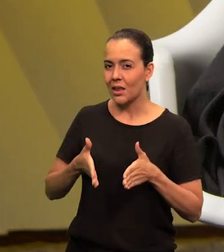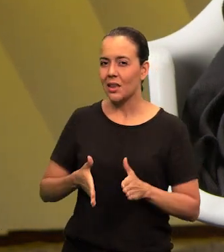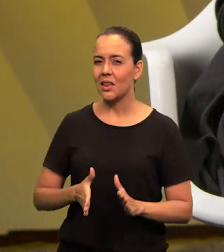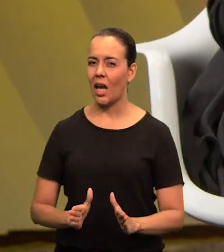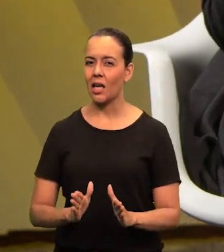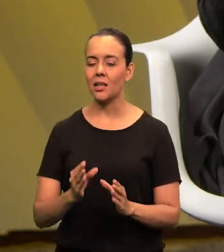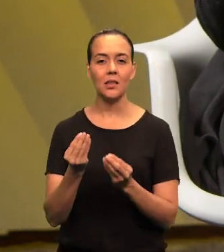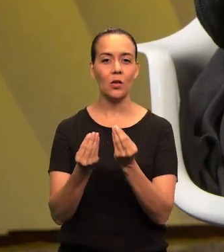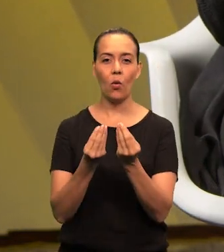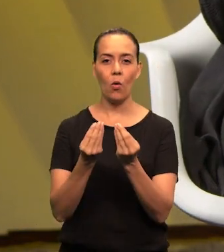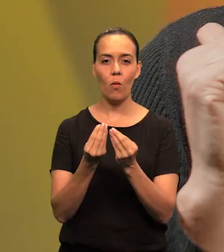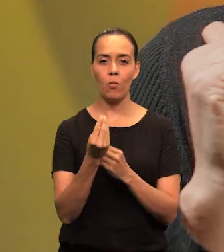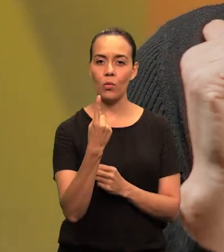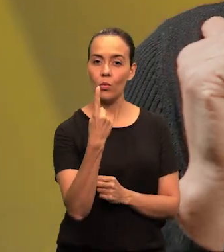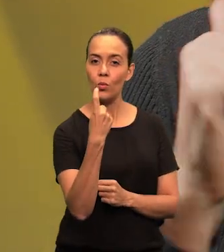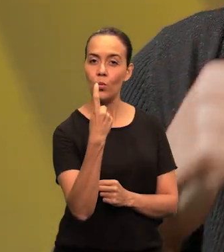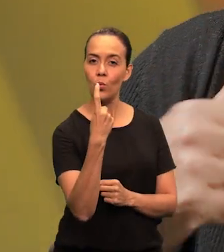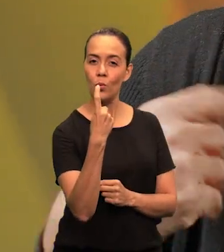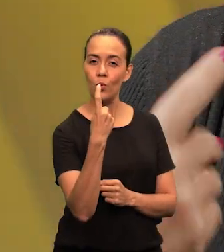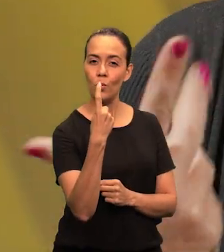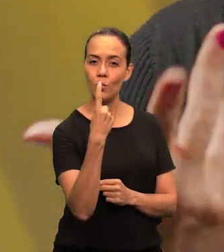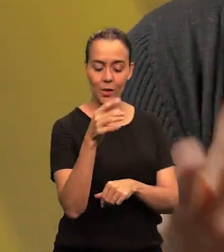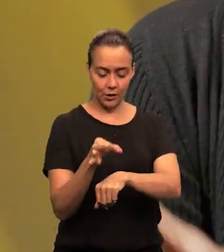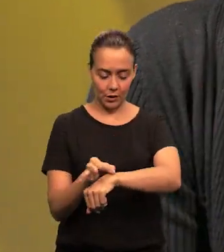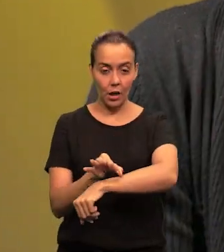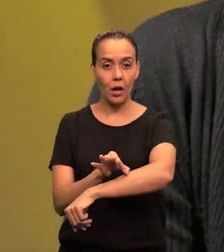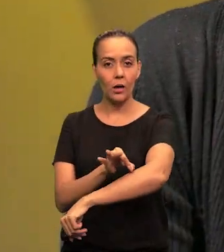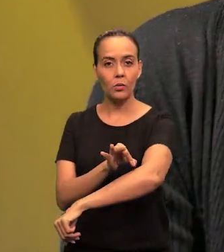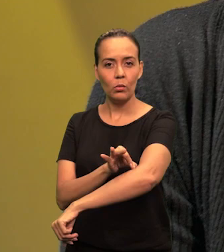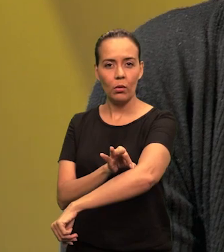no unicelular, que é onde começa a vida na Terra,